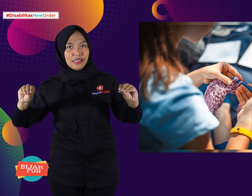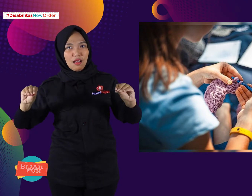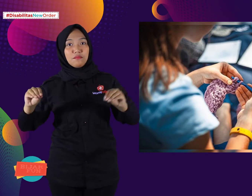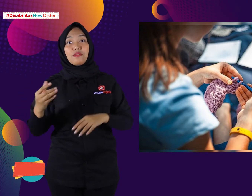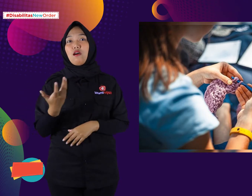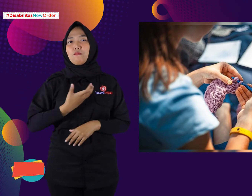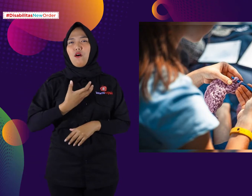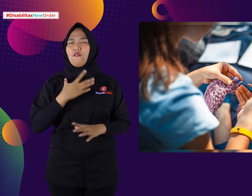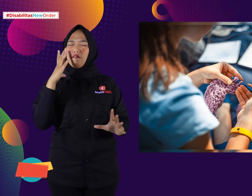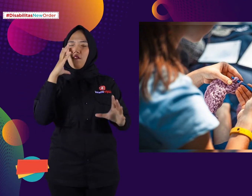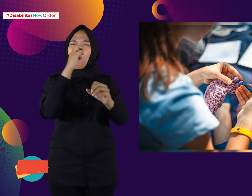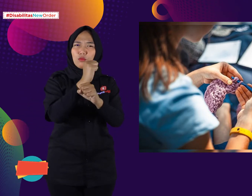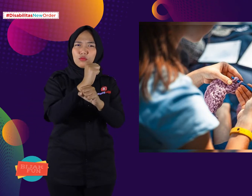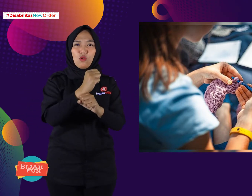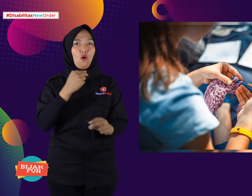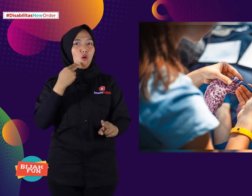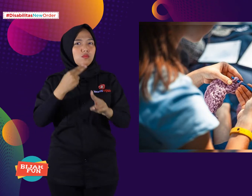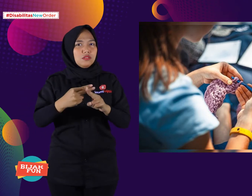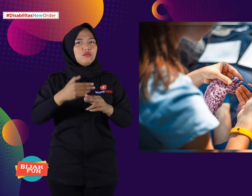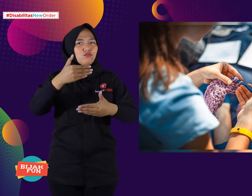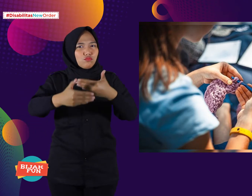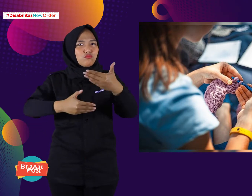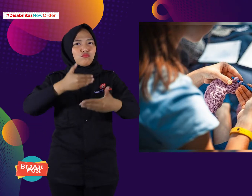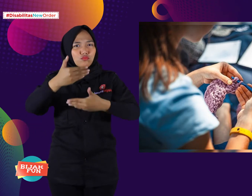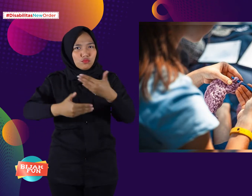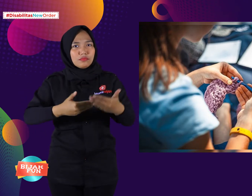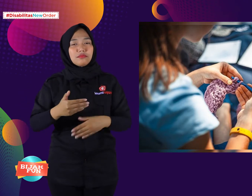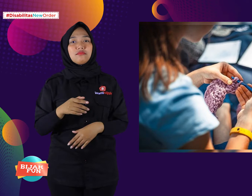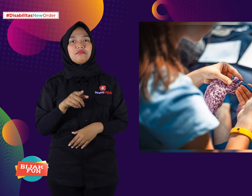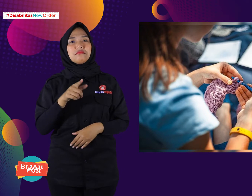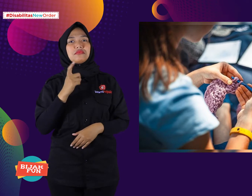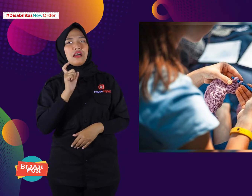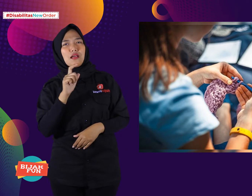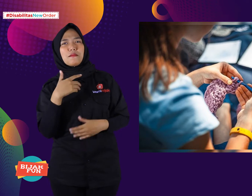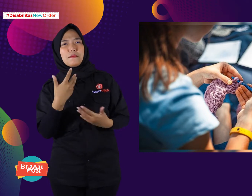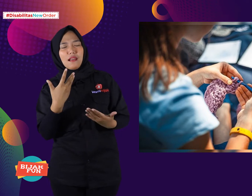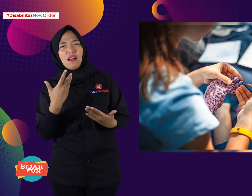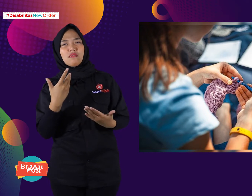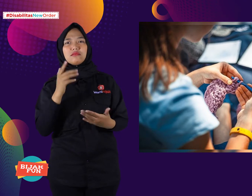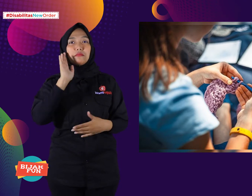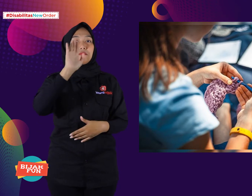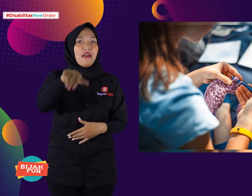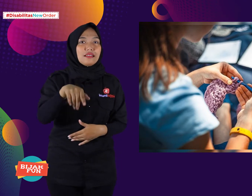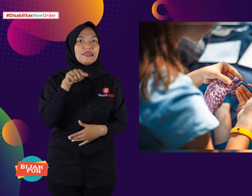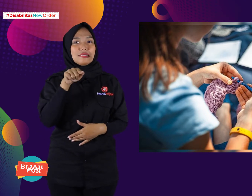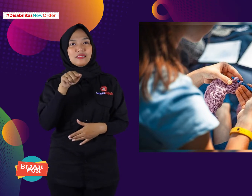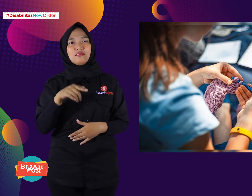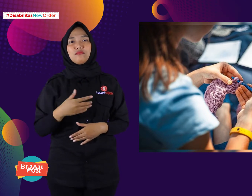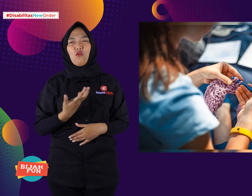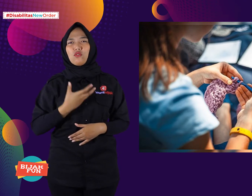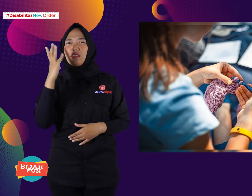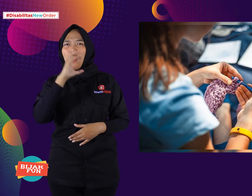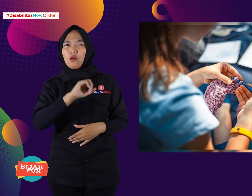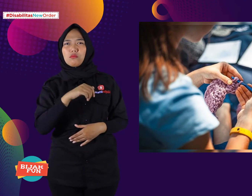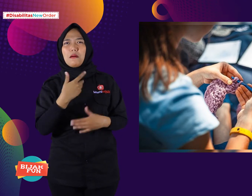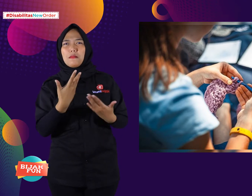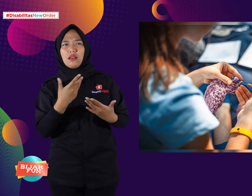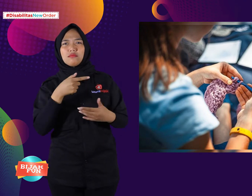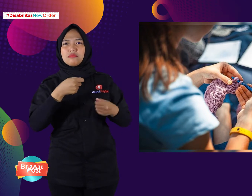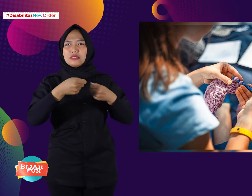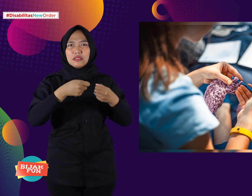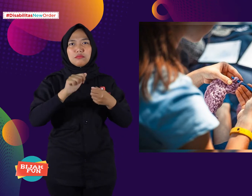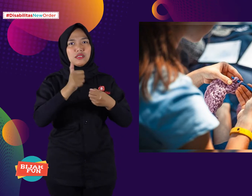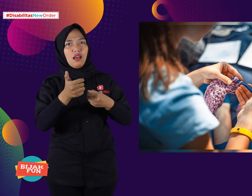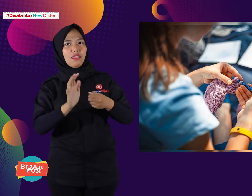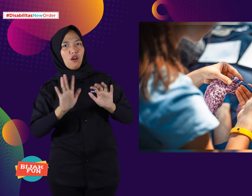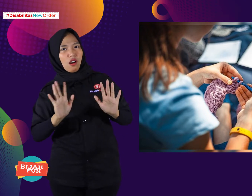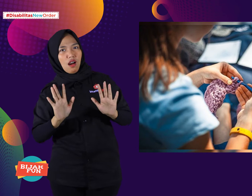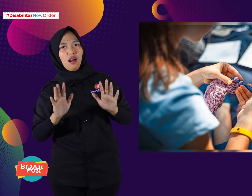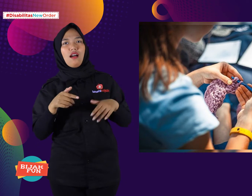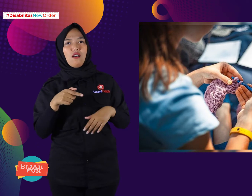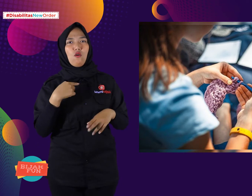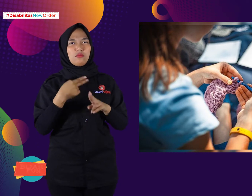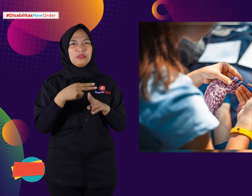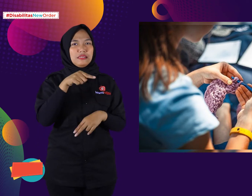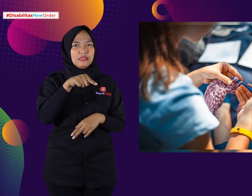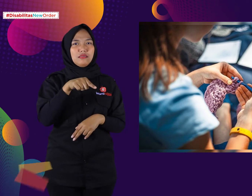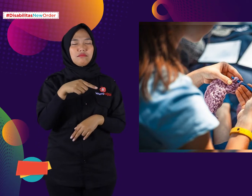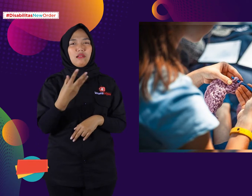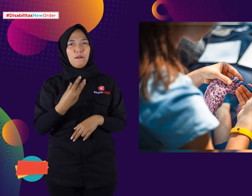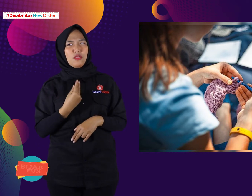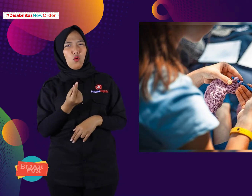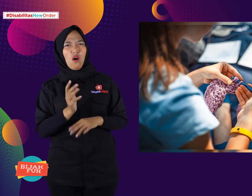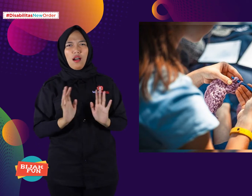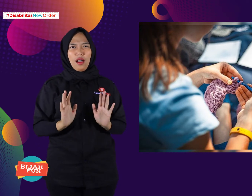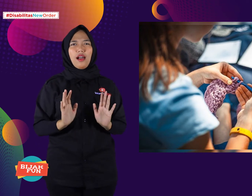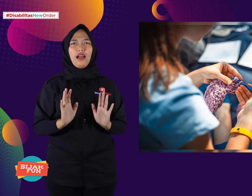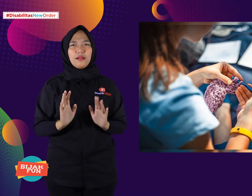dan mau keluar demi fokus bisnis itu harus tahu apakah bisnis dari hobi kamu bisa mendapatkan uang tidak?